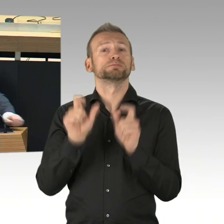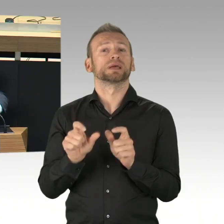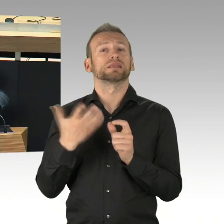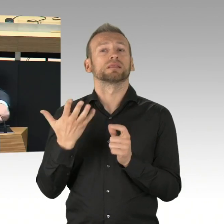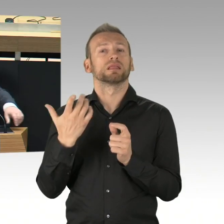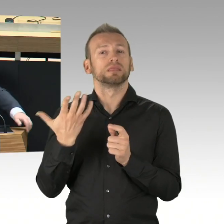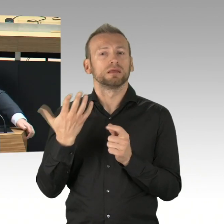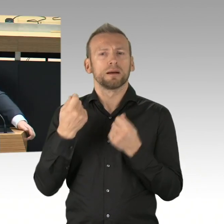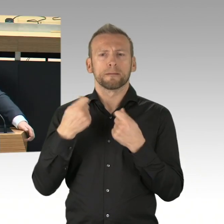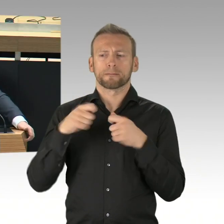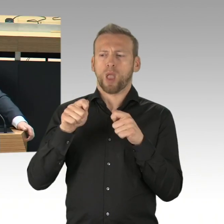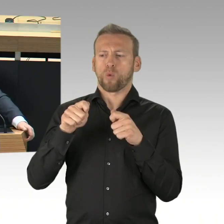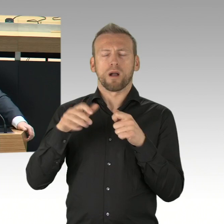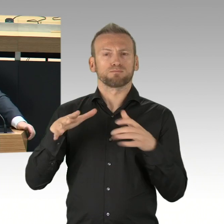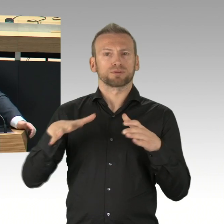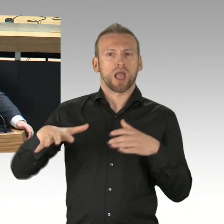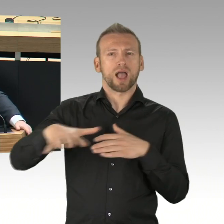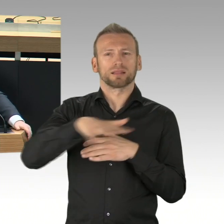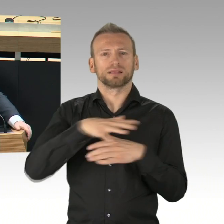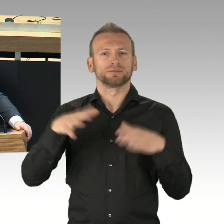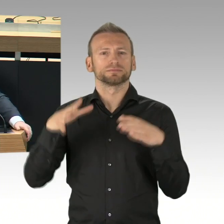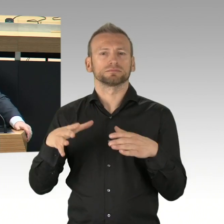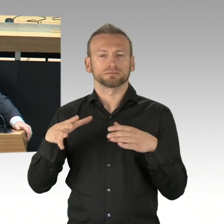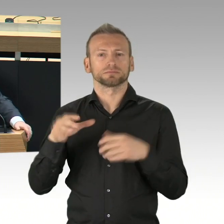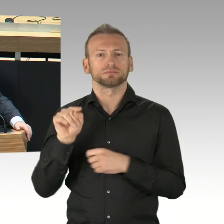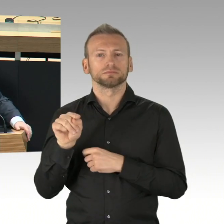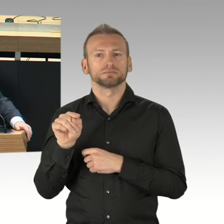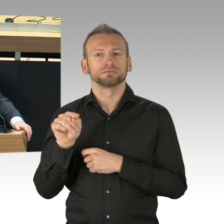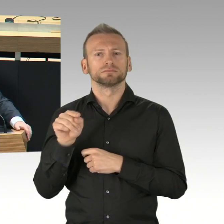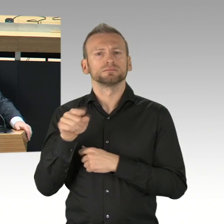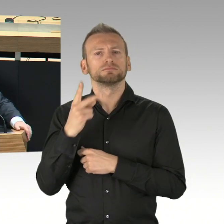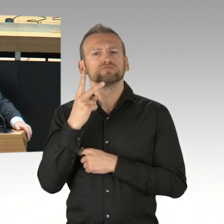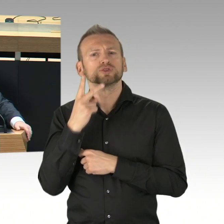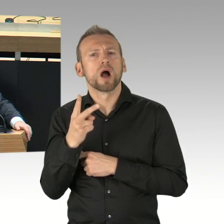stellen Sie eine Zwischenfrage, dann ist das einfacher. Also und wenn es jetzt darum geht, die Frage zu stellen,